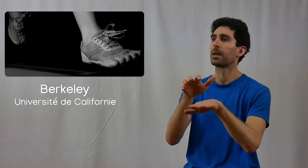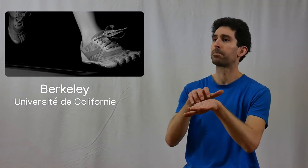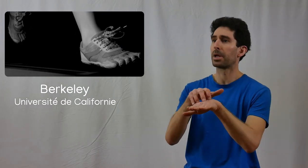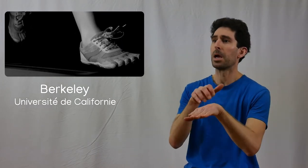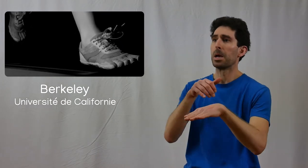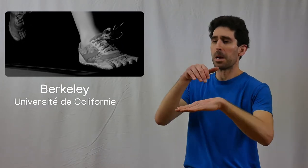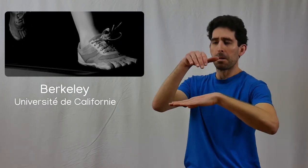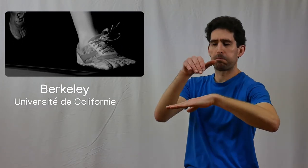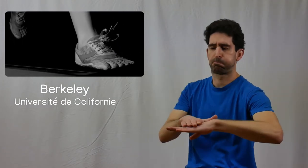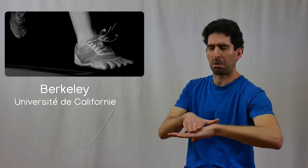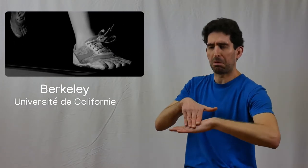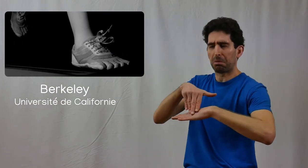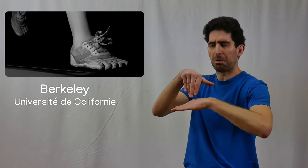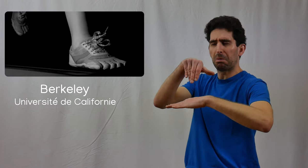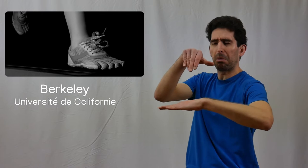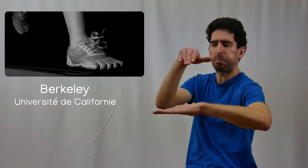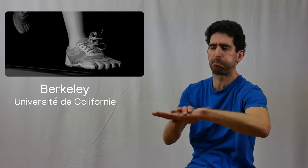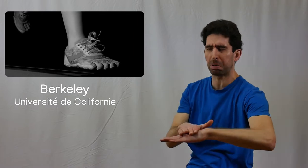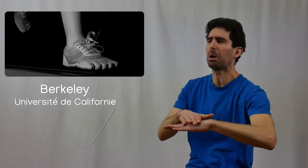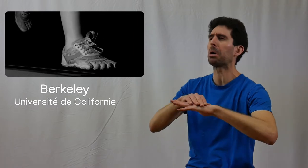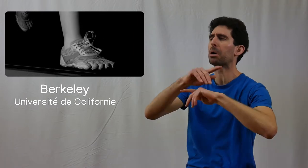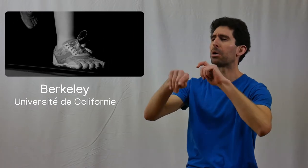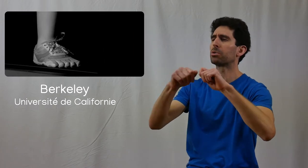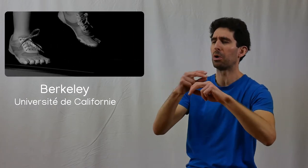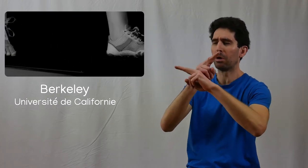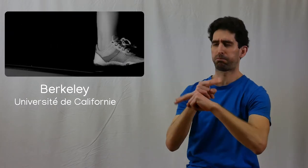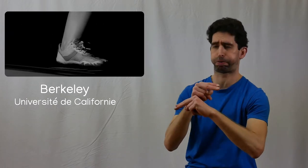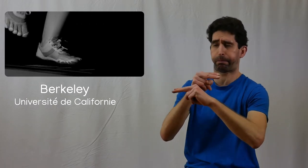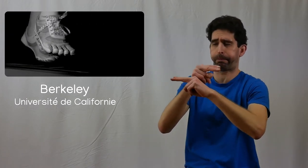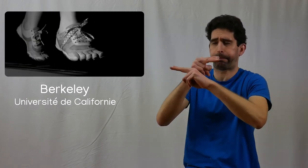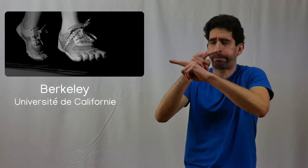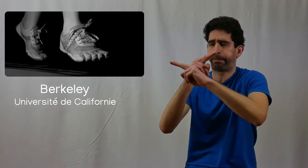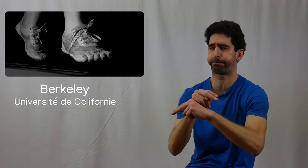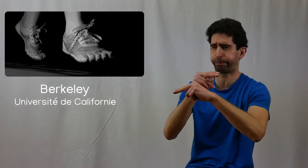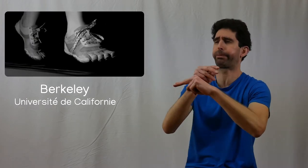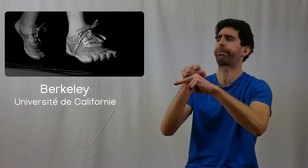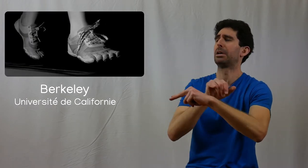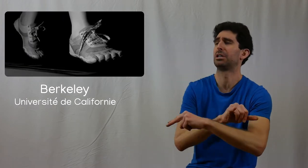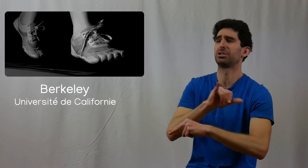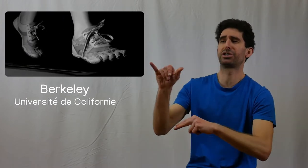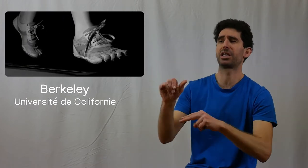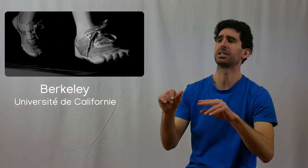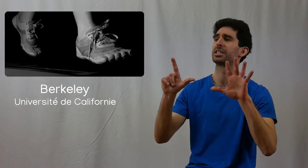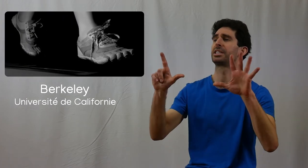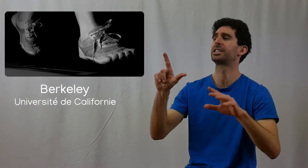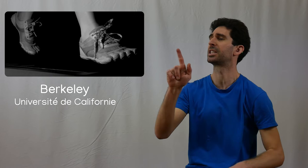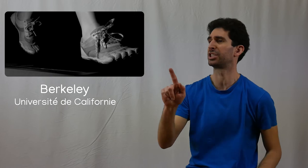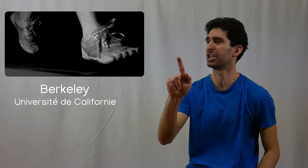Quand le pied tape le sol, le noeud subit une force allant jusqu'à 7G.